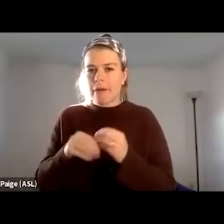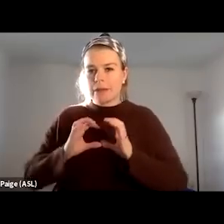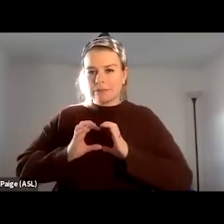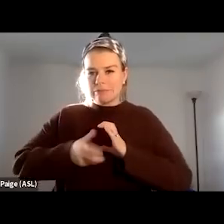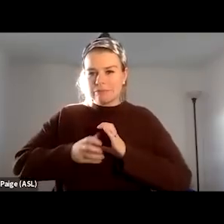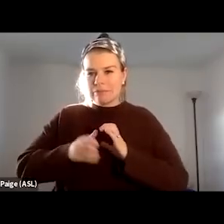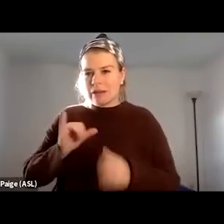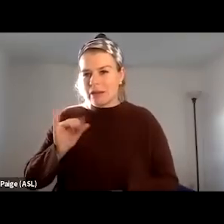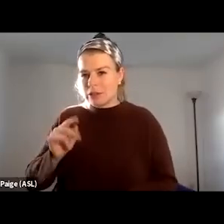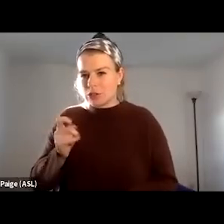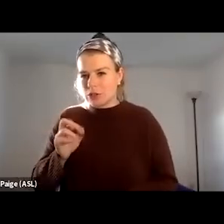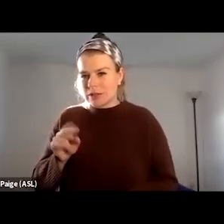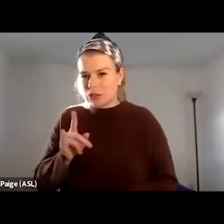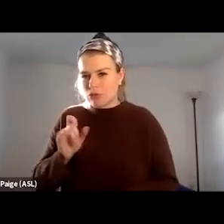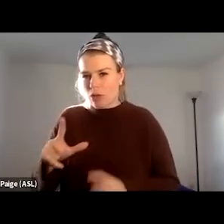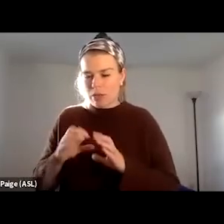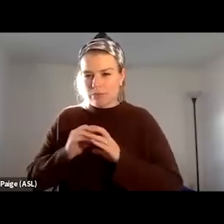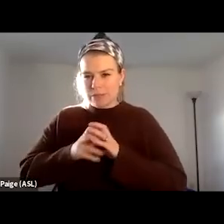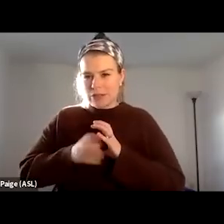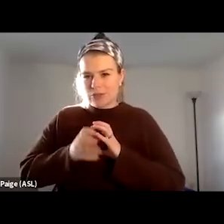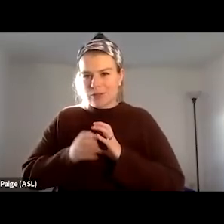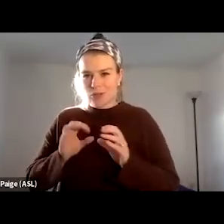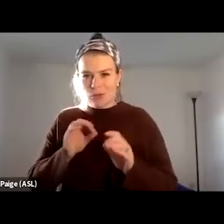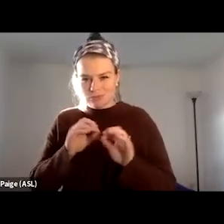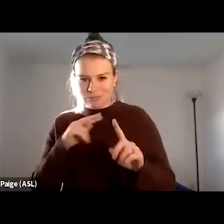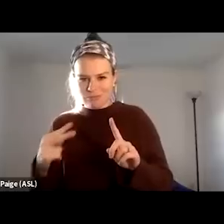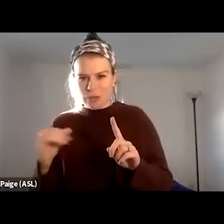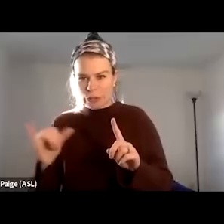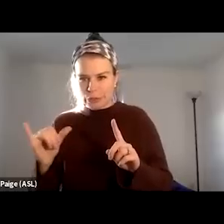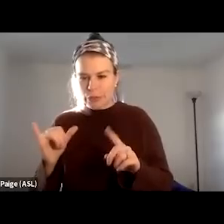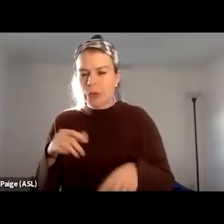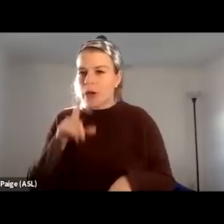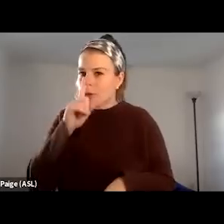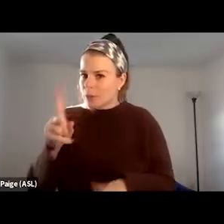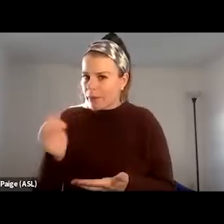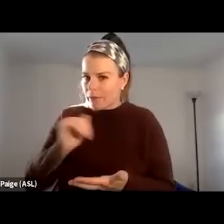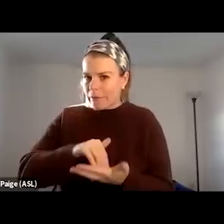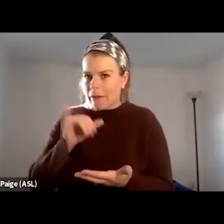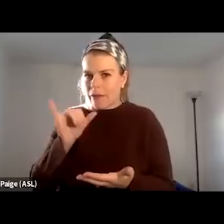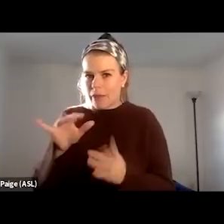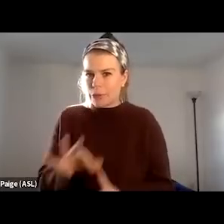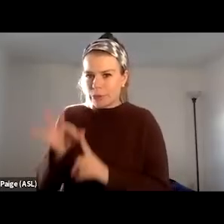que la experiencia de los participantes de la soledad probablemente difiere según la combinación única de identidades que habitan,